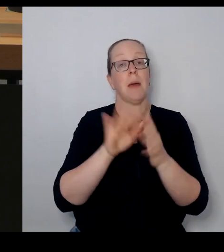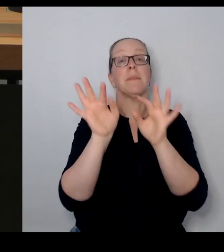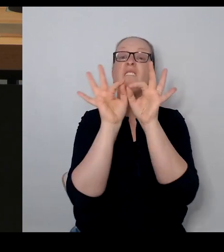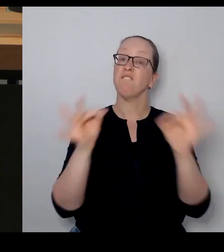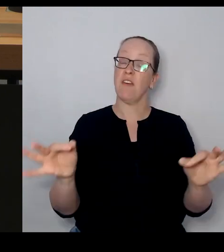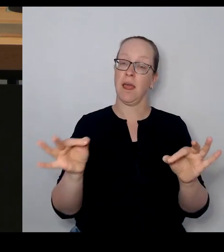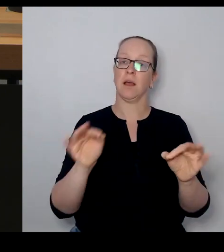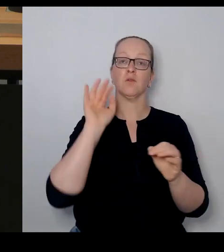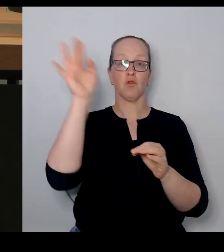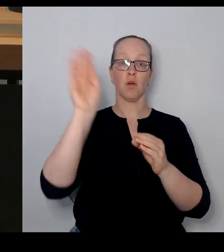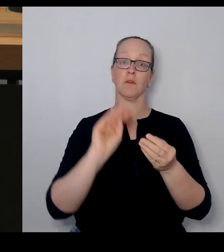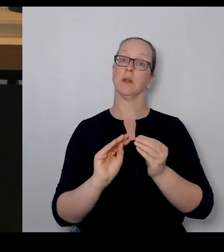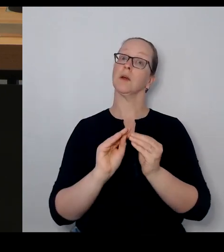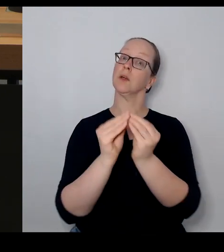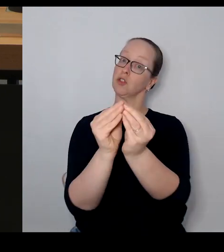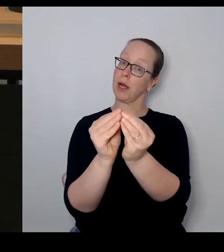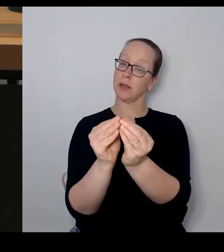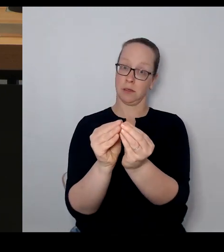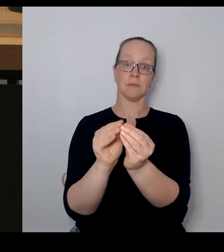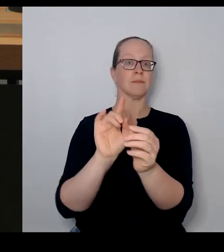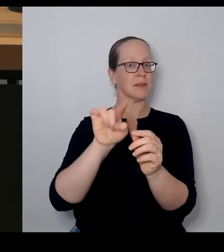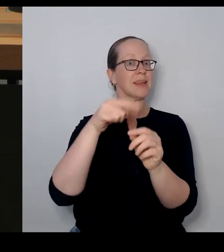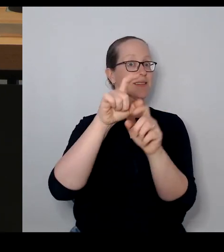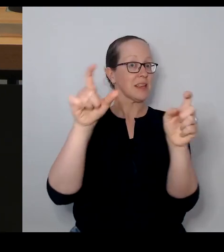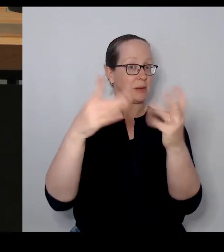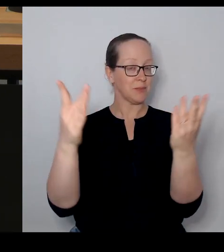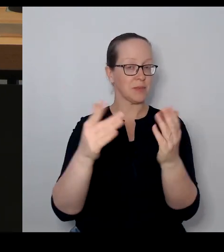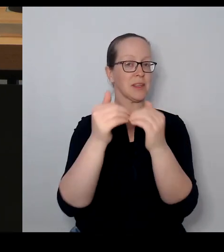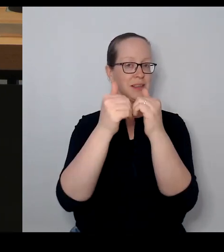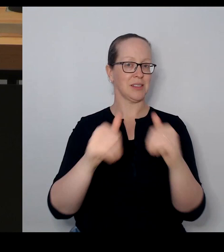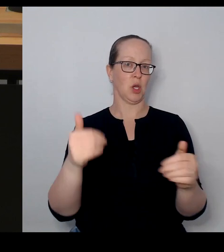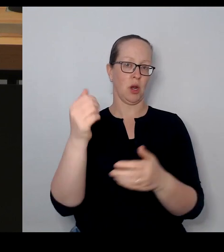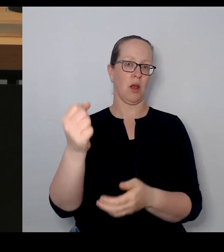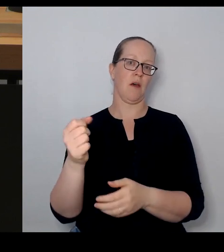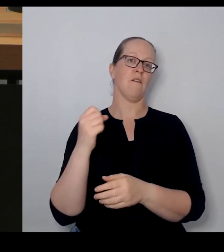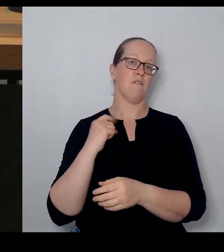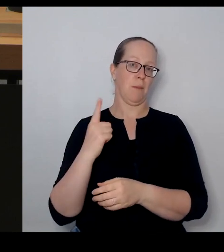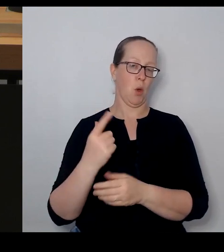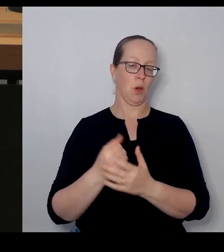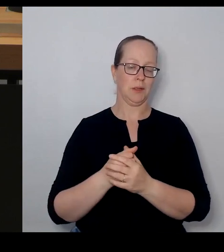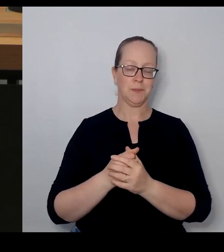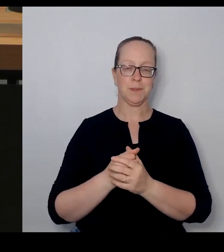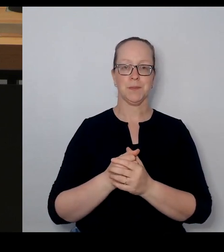Der Rechnungshof hat in seinem Bericht auch Kritik am Sendervermögen für Klimaschutz, Resilienz und Transformation geäußert.